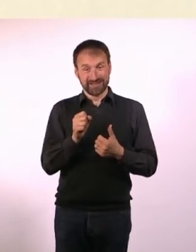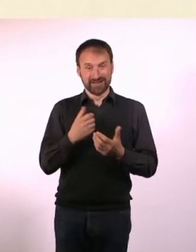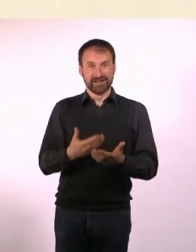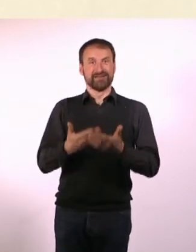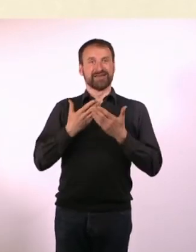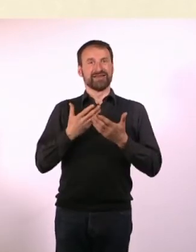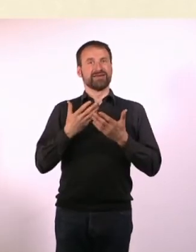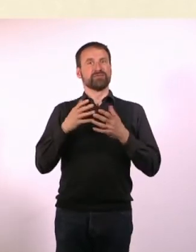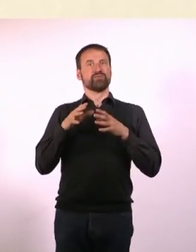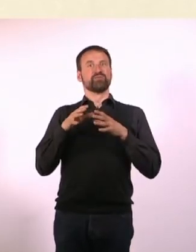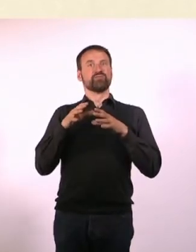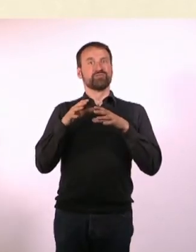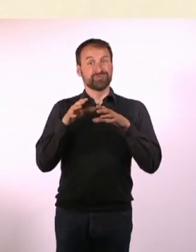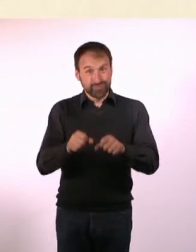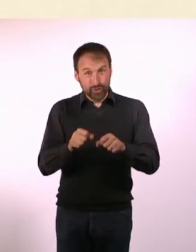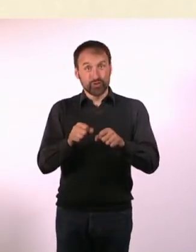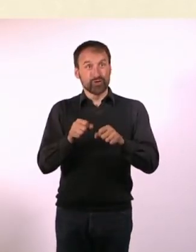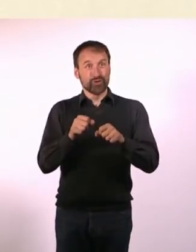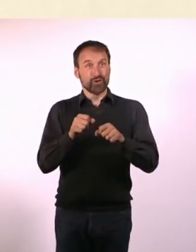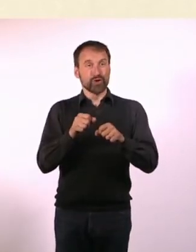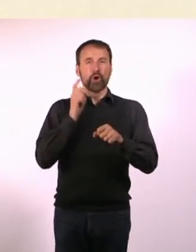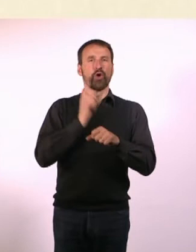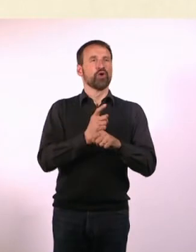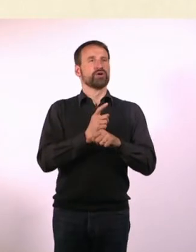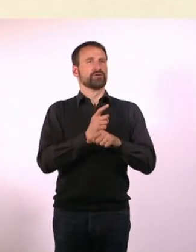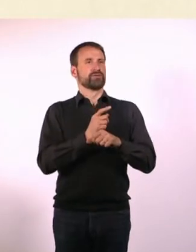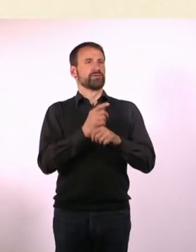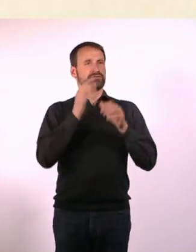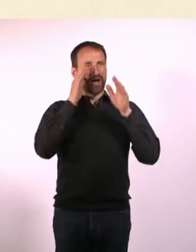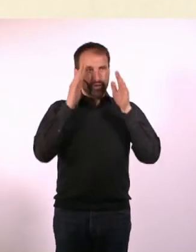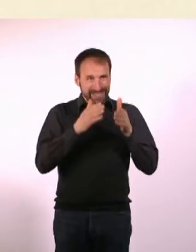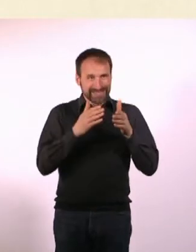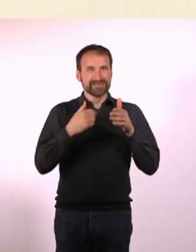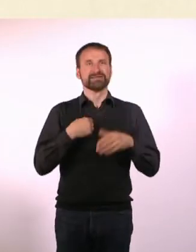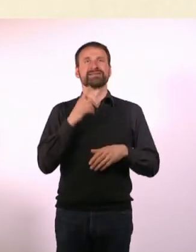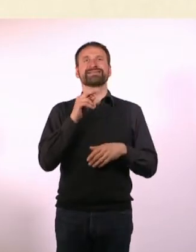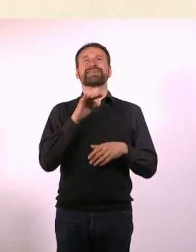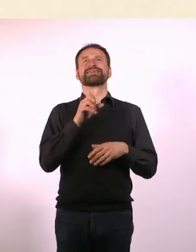Das ist mir zum Beispiel in New York passiert. Ich habe mein ganzes Leben davon geträumt, nach New York zu fliegen.